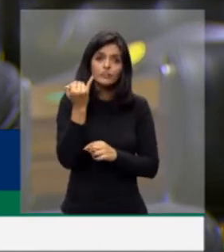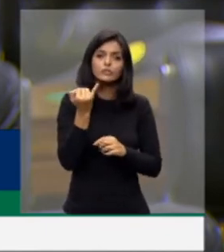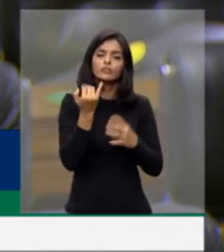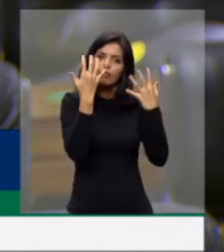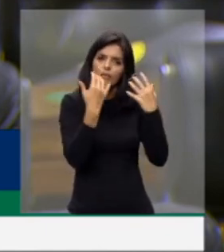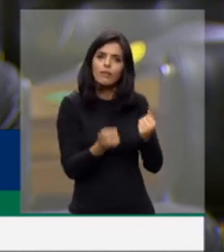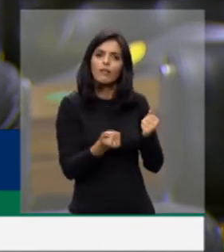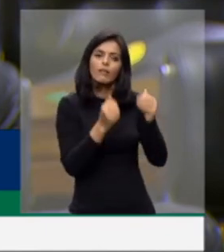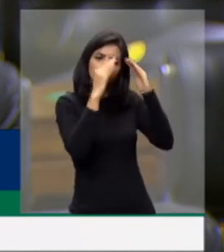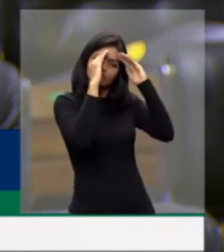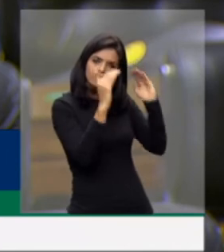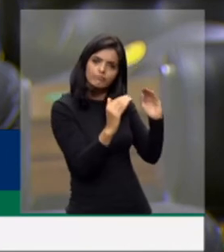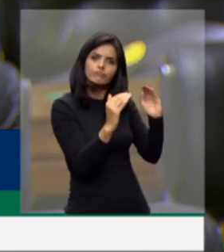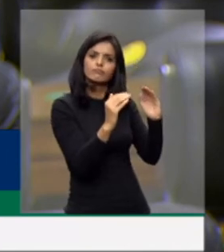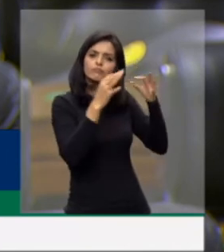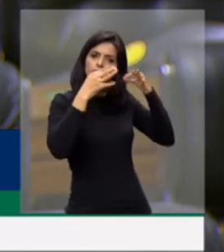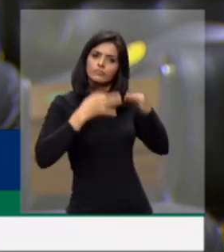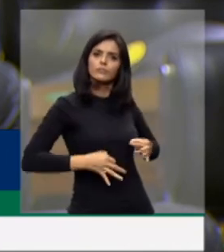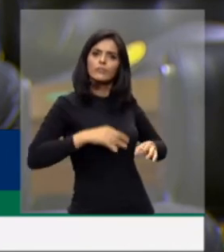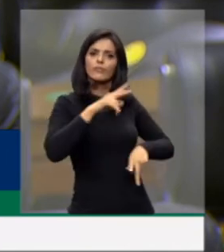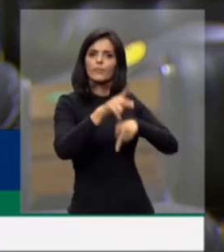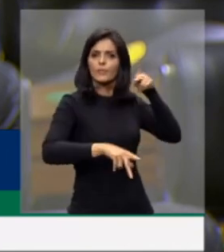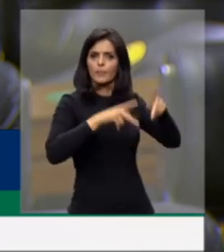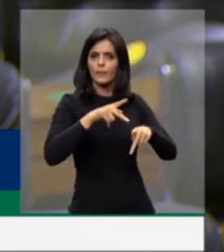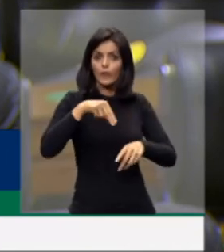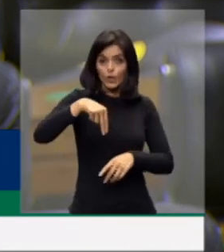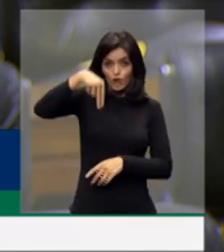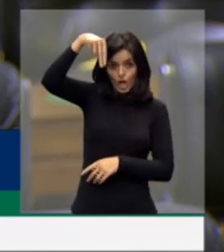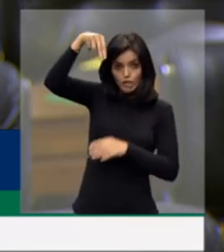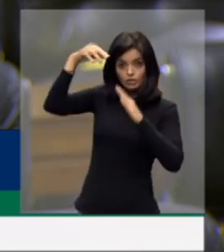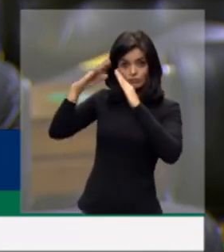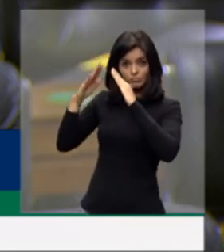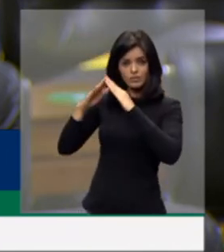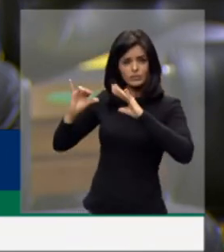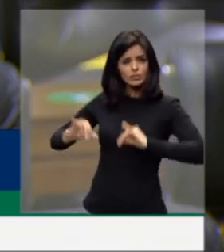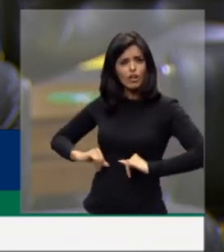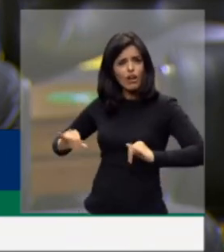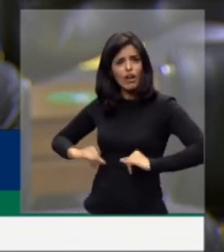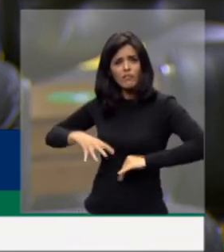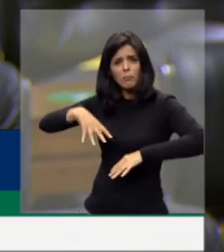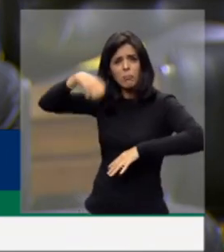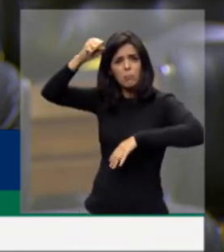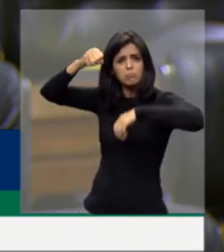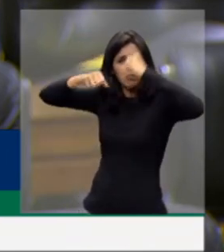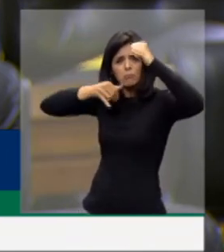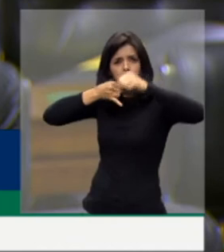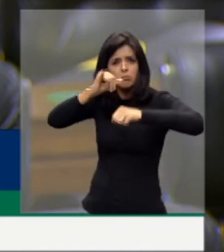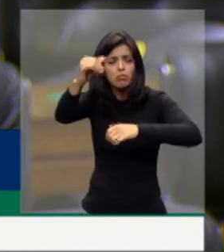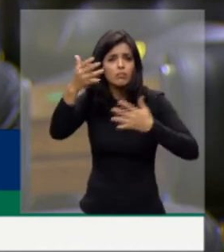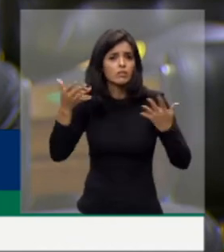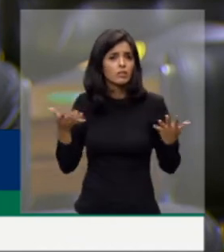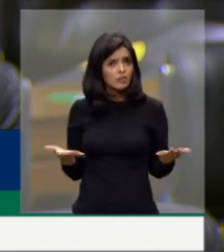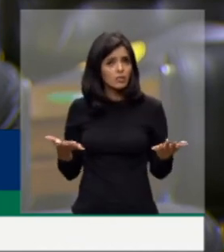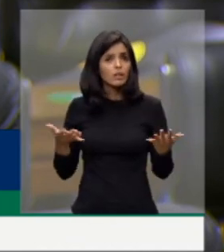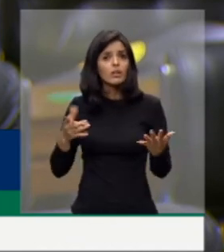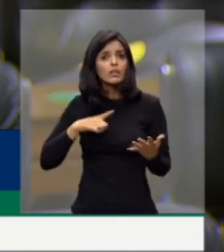HISTÓRIA NO NOSSO PAÍS. E NÓS VOTAMOS FAVORÁVEIS, SIM, POR ENTENDER QUE É IMPORTANTE O DIFERIMENTO, O RESPEITO, A DIGNIDADE É POPULAÇÃO DA REGIÃO NORTE QUE TANTO SOFRE,